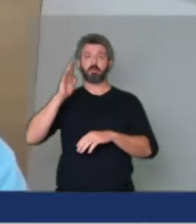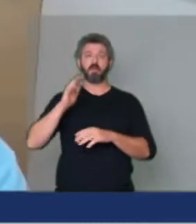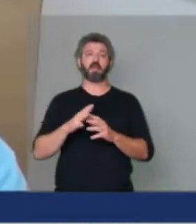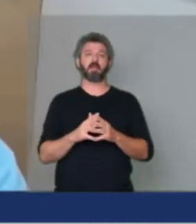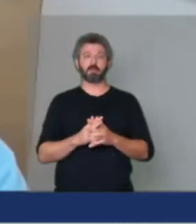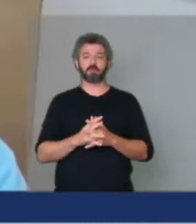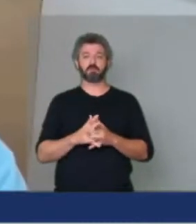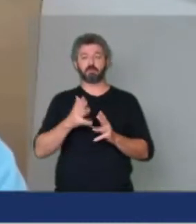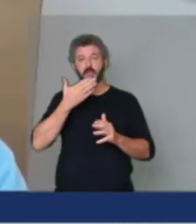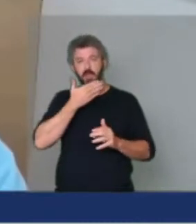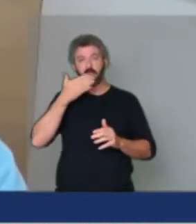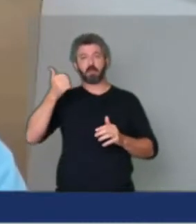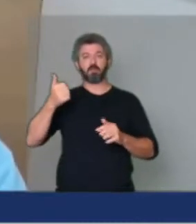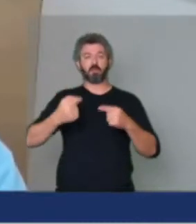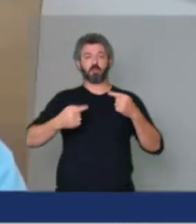RENDA NO NOSSO PAÍS. MUITO